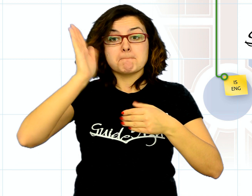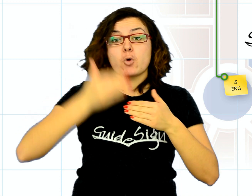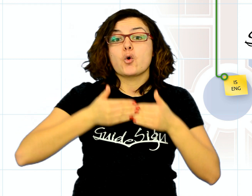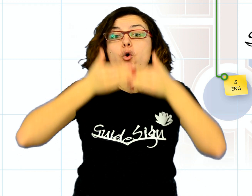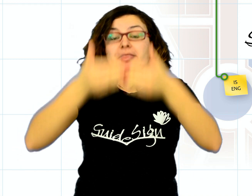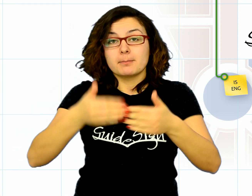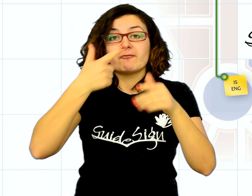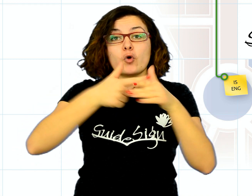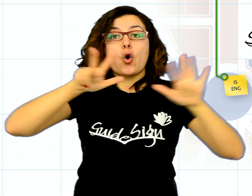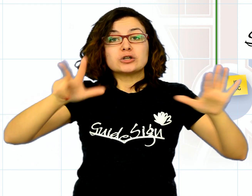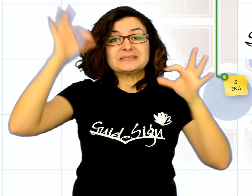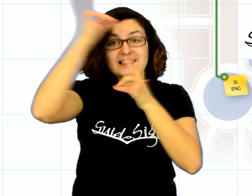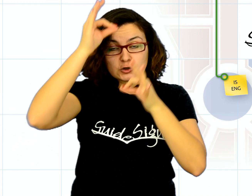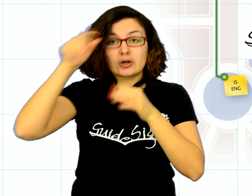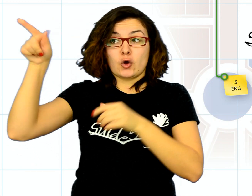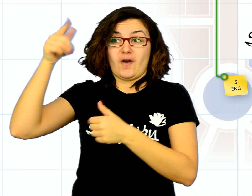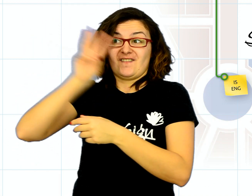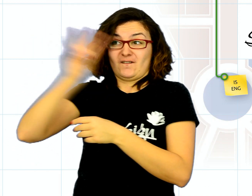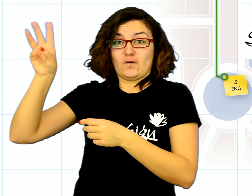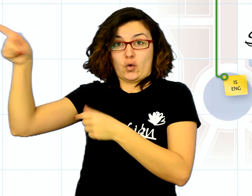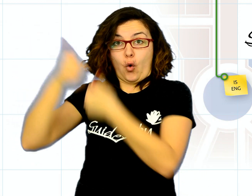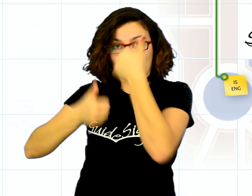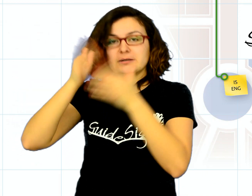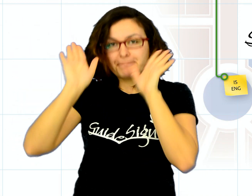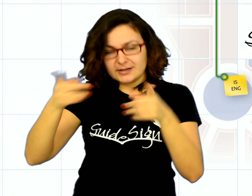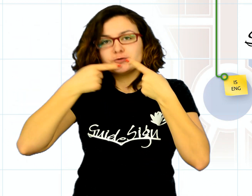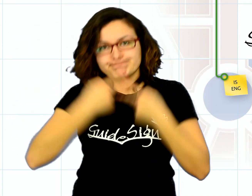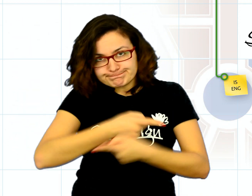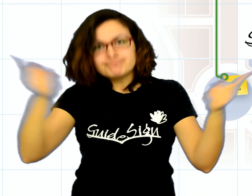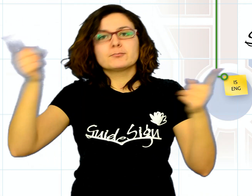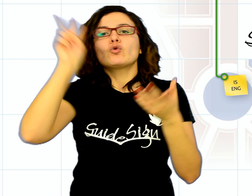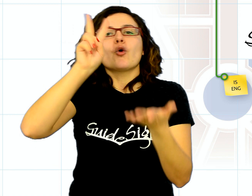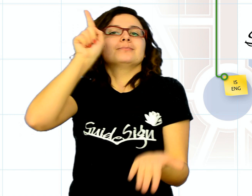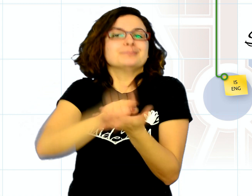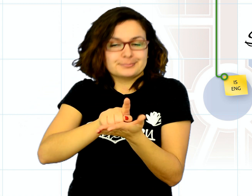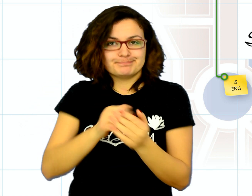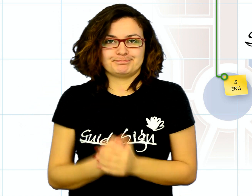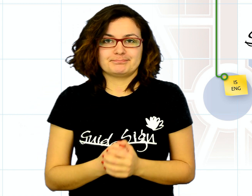Ogłoszenie wyników będzie miało miejsce 28 stycznia.